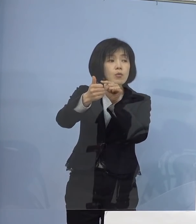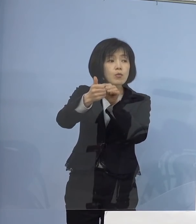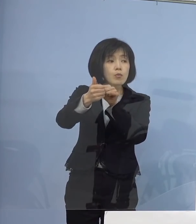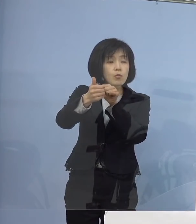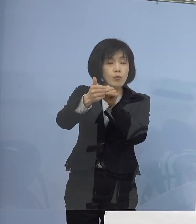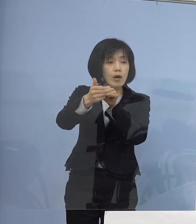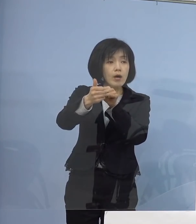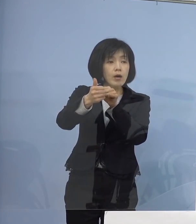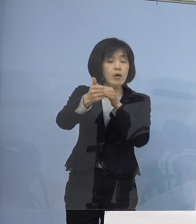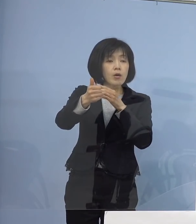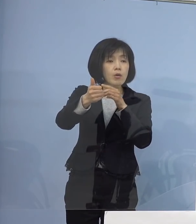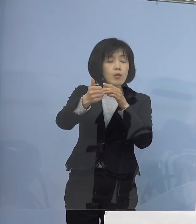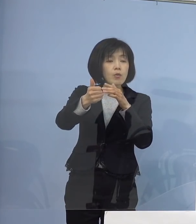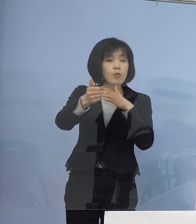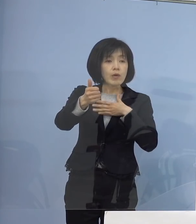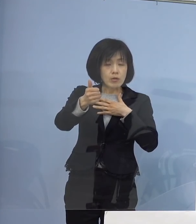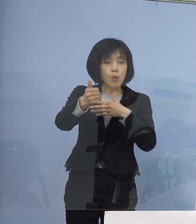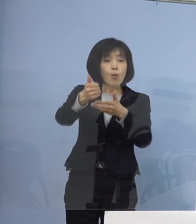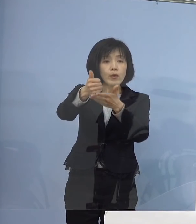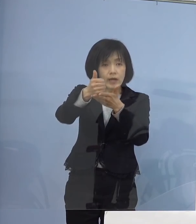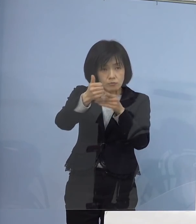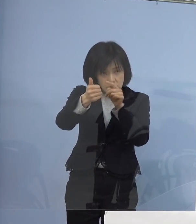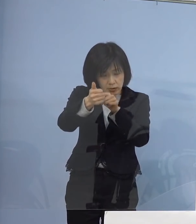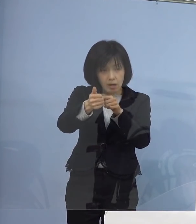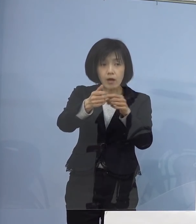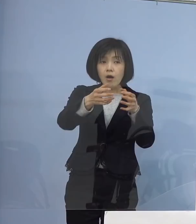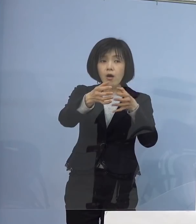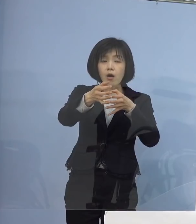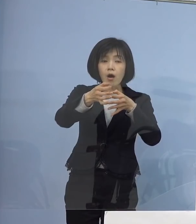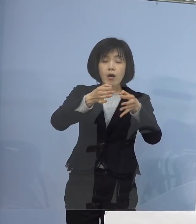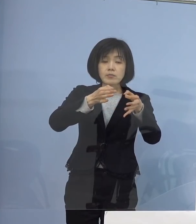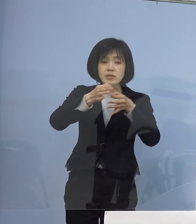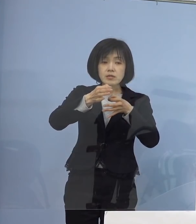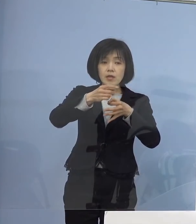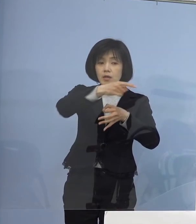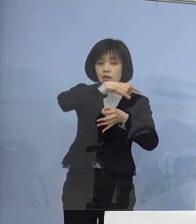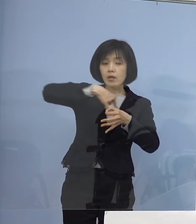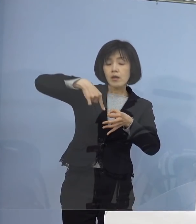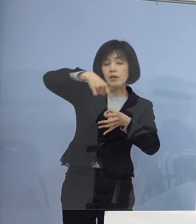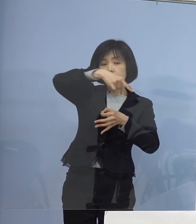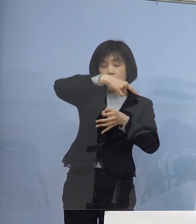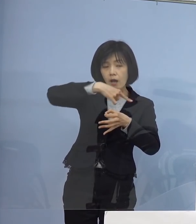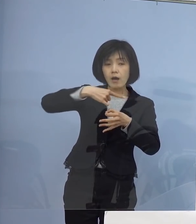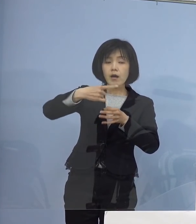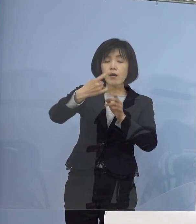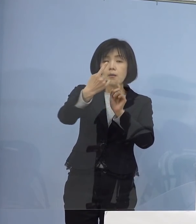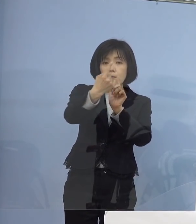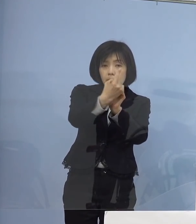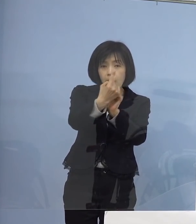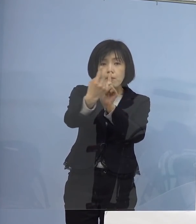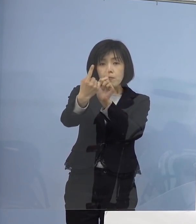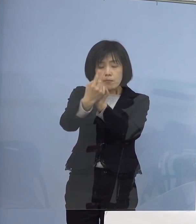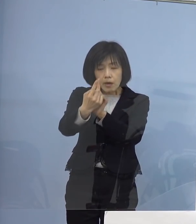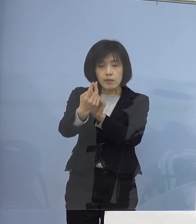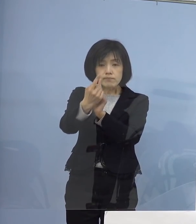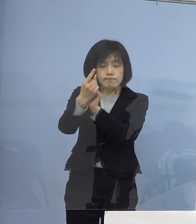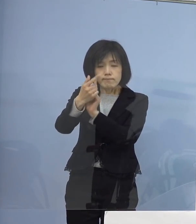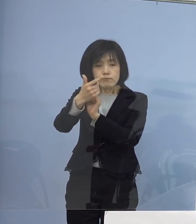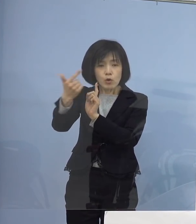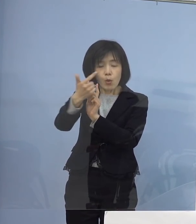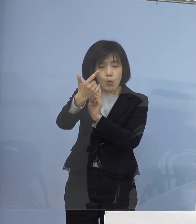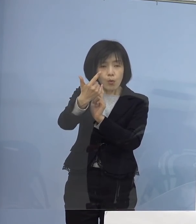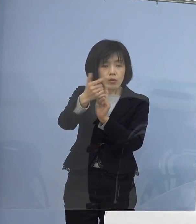それからお客さんなり、あるいはお店サイドの人から 接触者、濃厚接触者としてうつった人